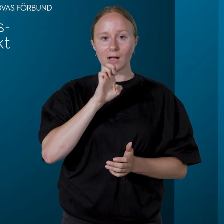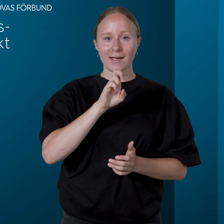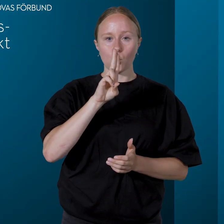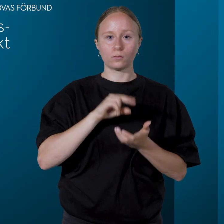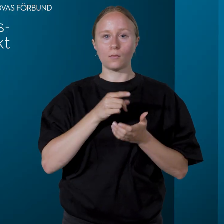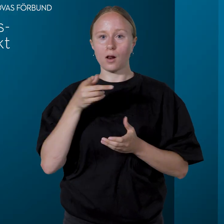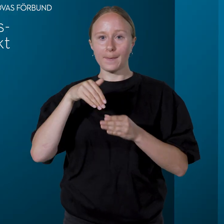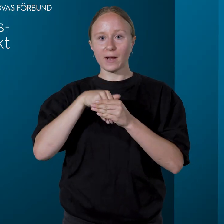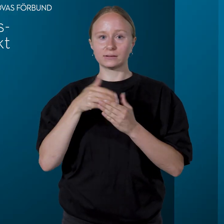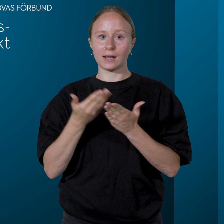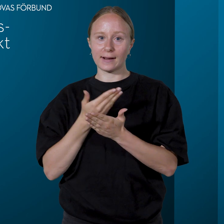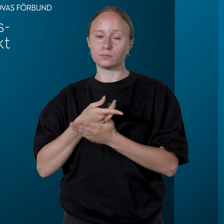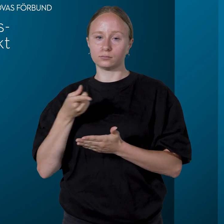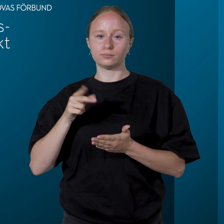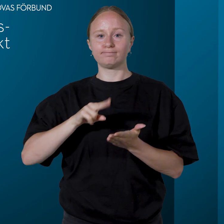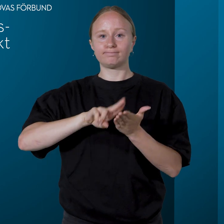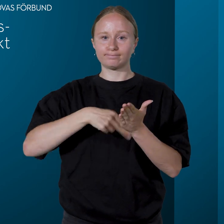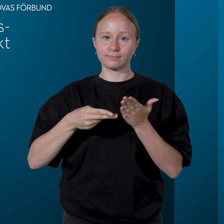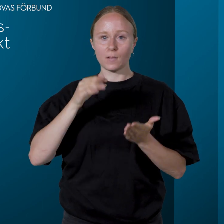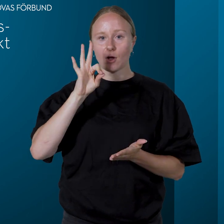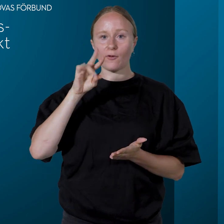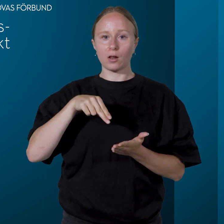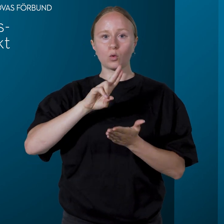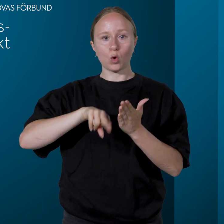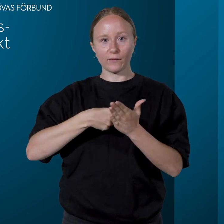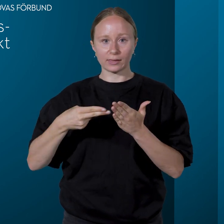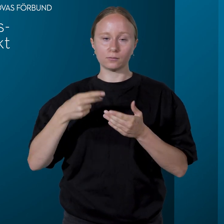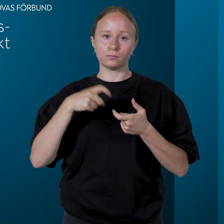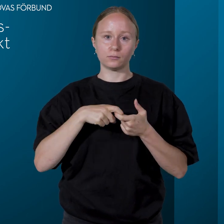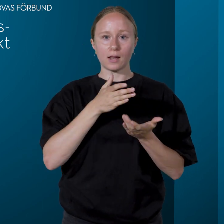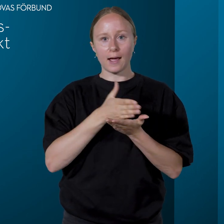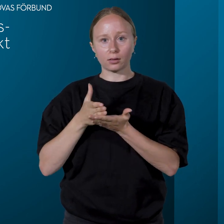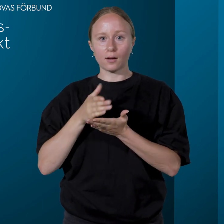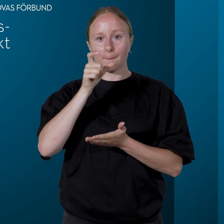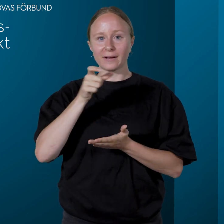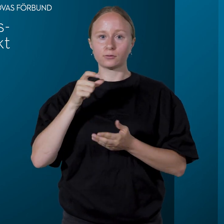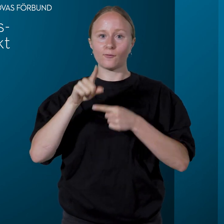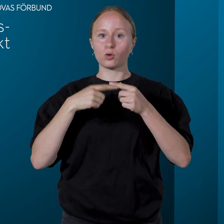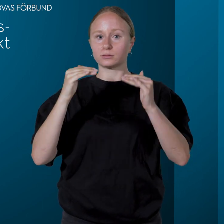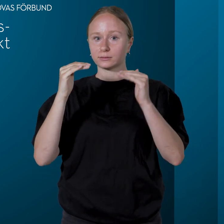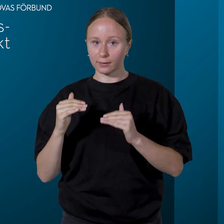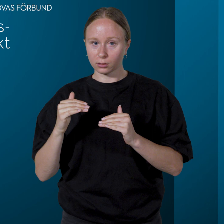EU och dess medlemsländer har ratificerat - s konvention om rättigheter för personer med funktionsnedsättning -